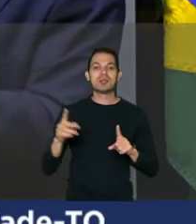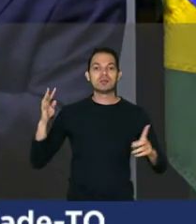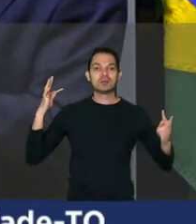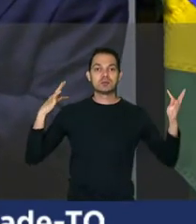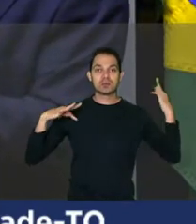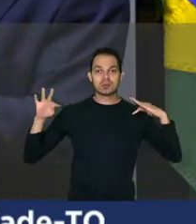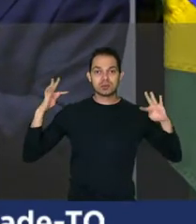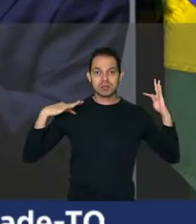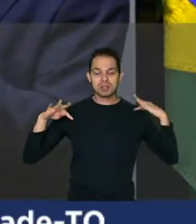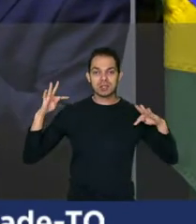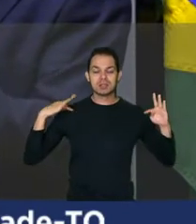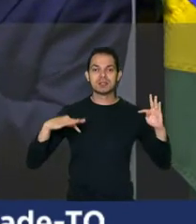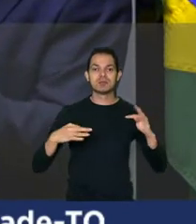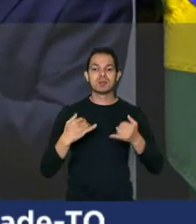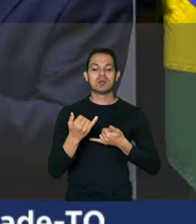ALI. TODOS SABEM QUE O TURISMO